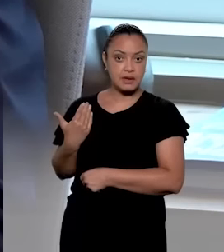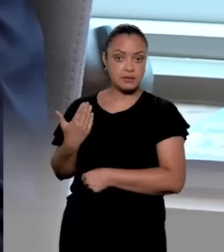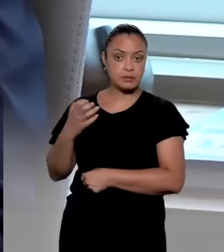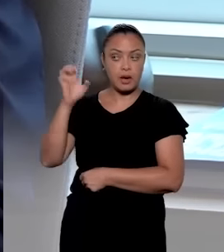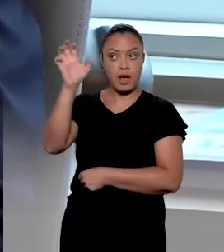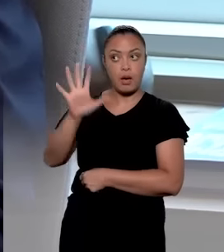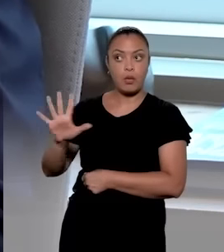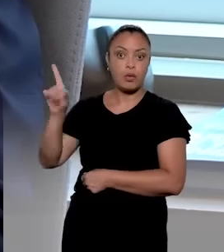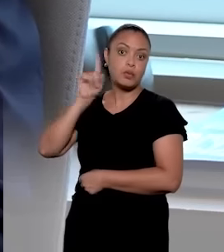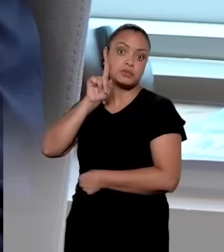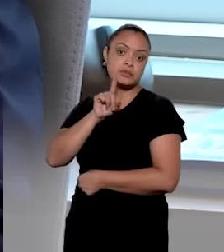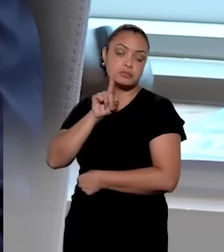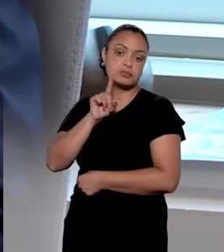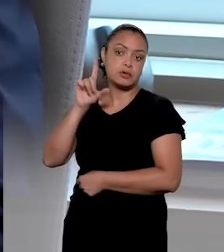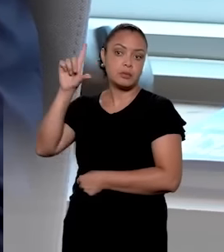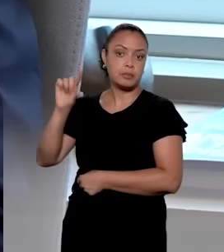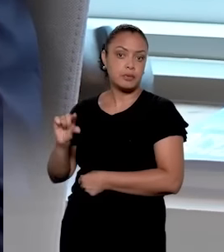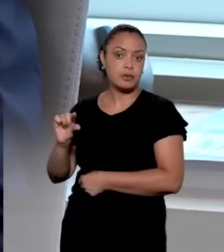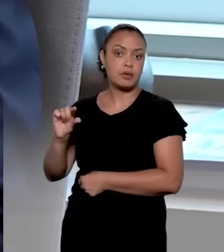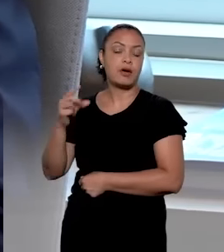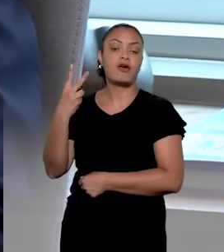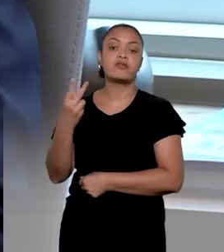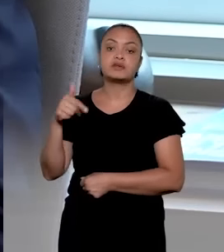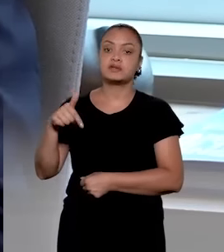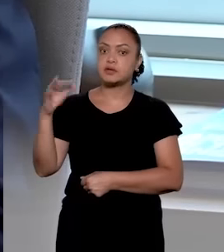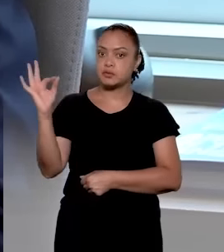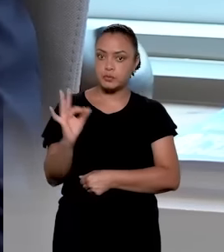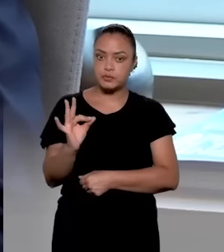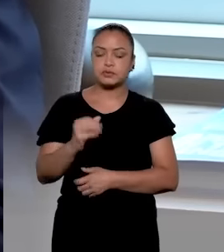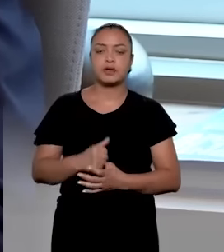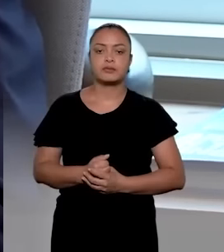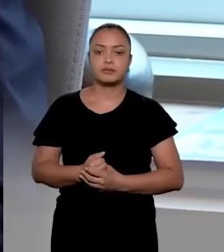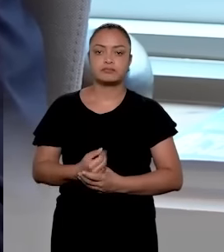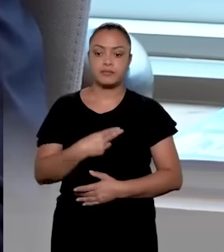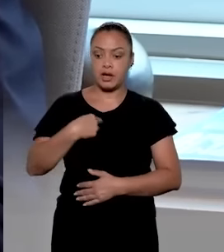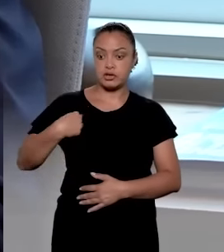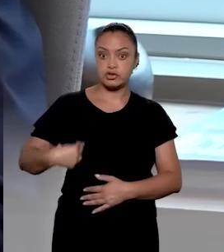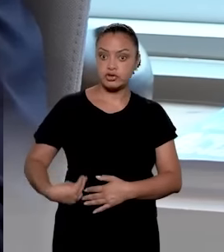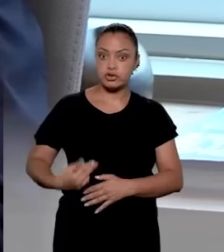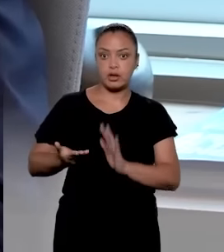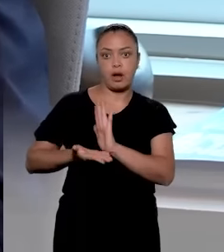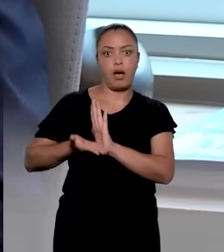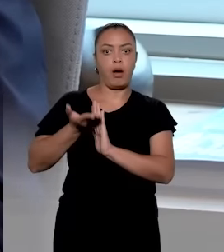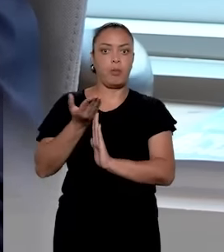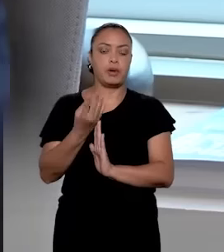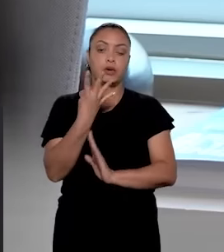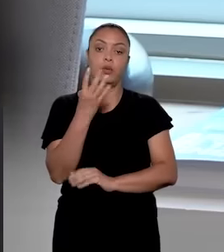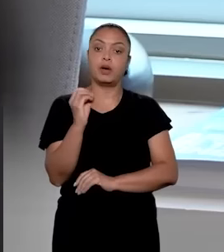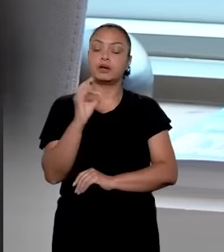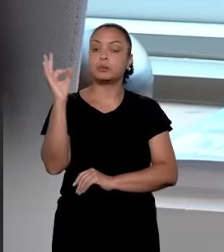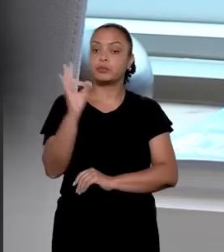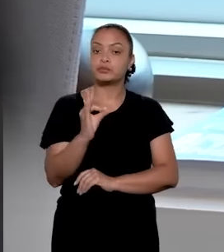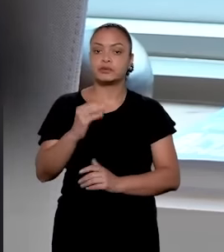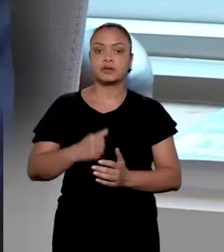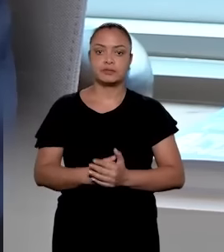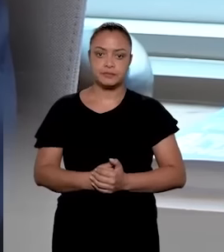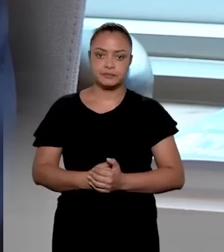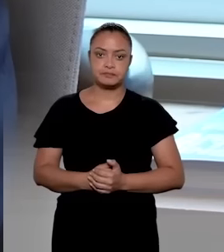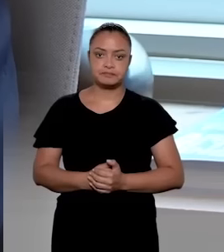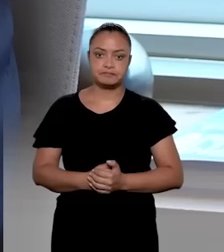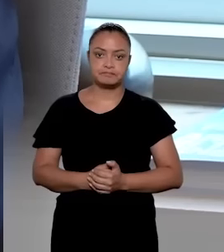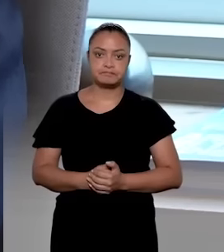Europeia e Estados Unidos foi para apenas 27%, caiu muito e a China foi para 40%. Caiu